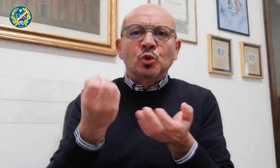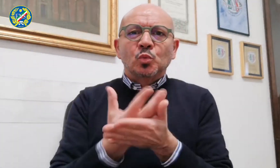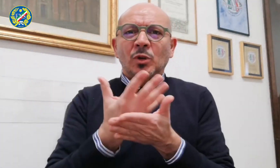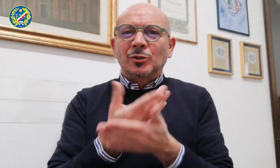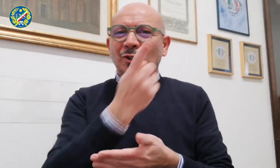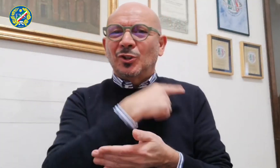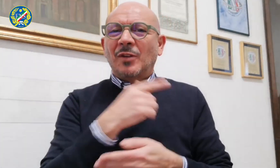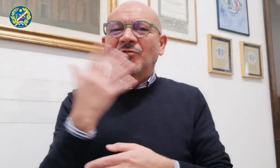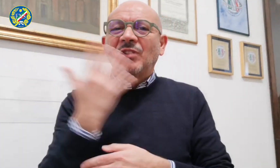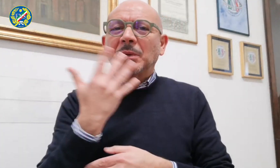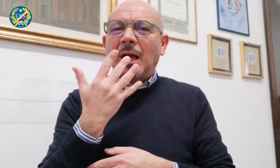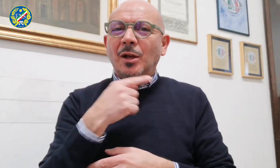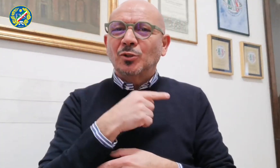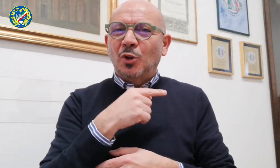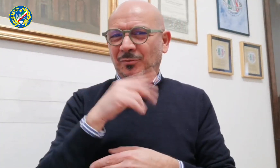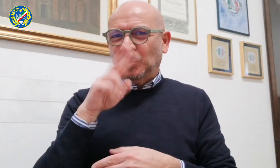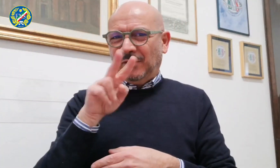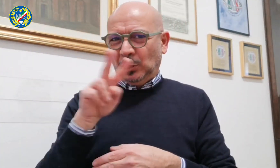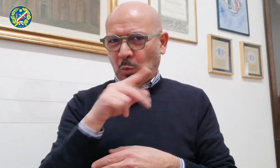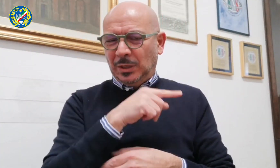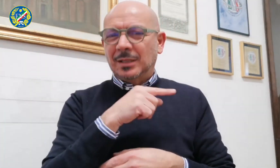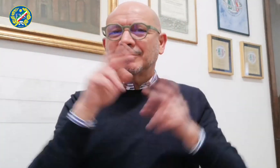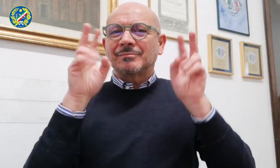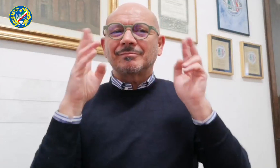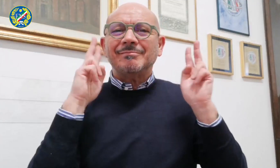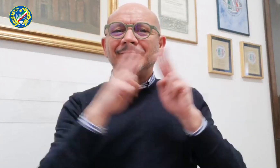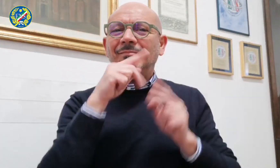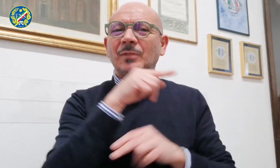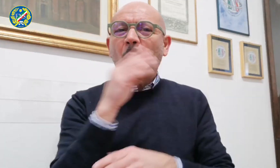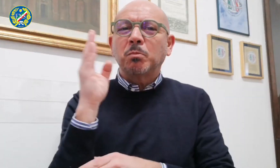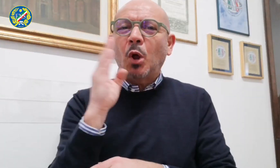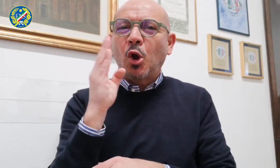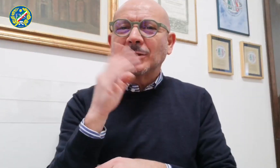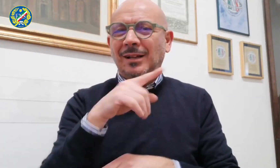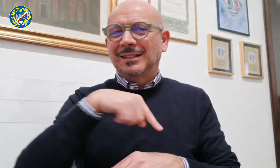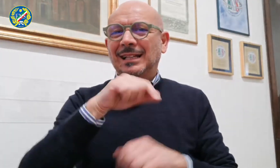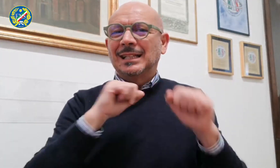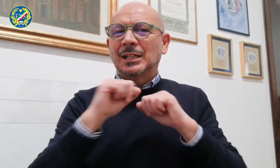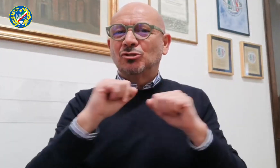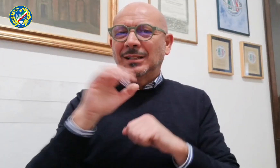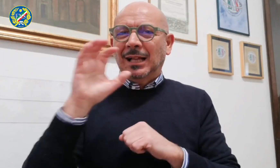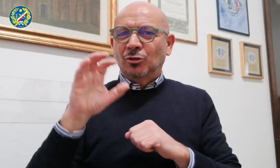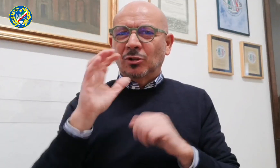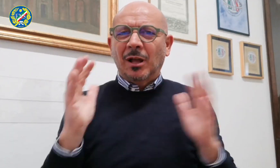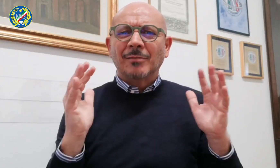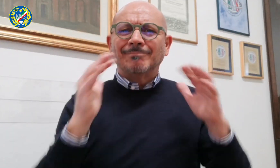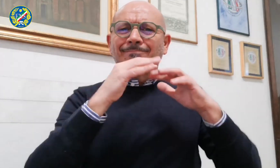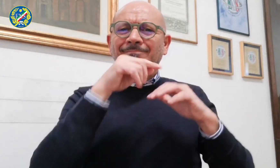accaduta nel febbraio 2022 all'incontro di Bologna tra i dirigenti regionali